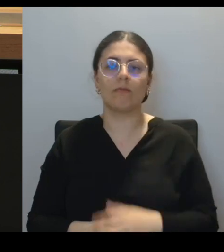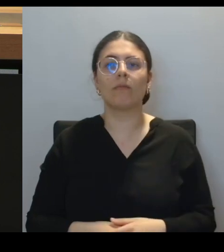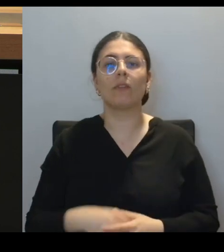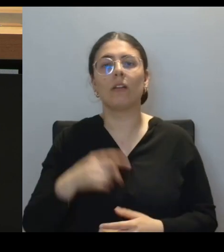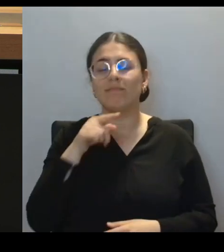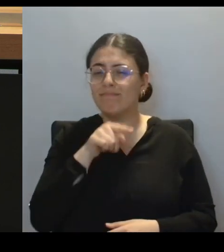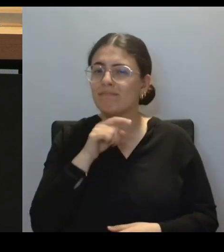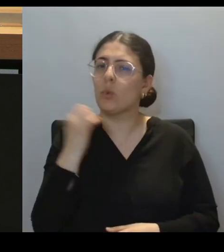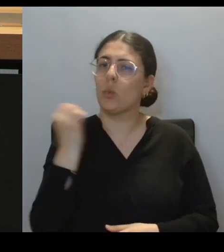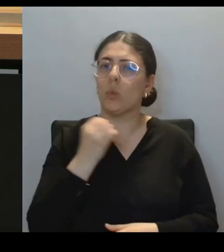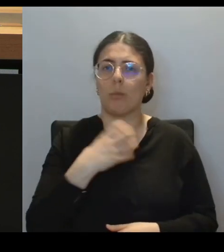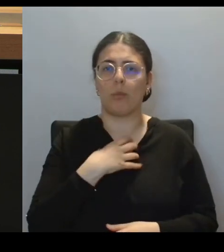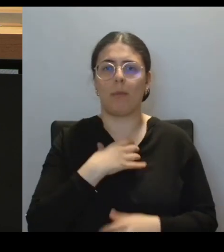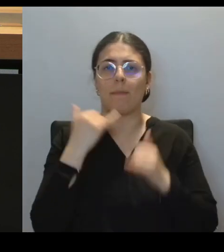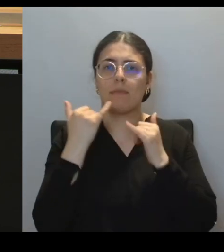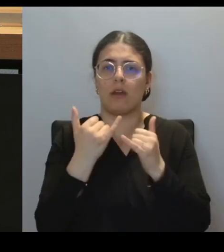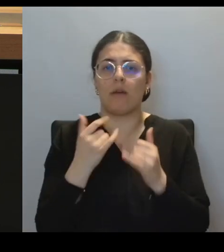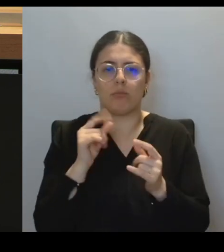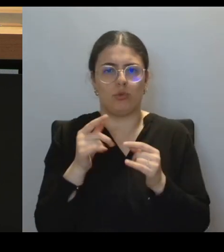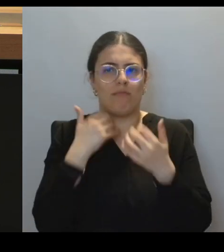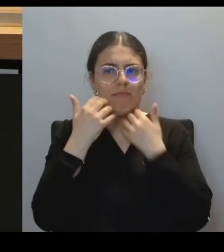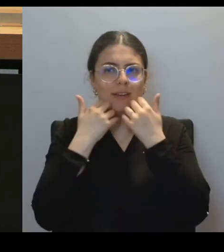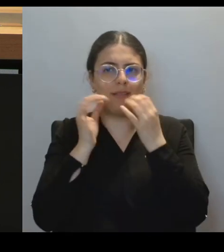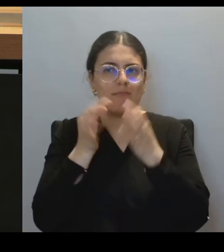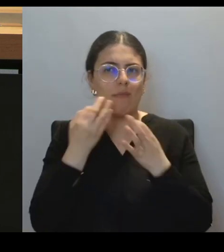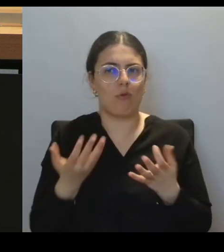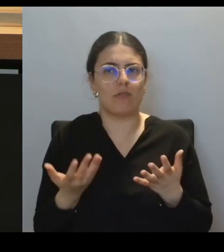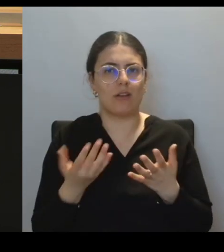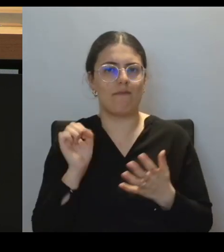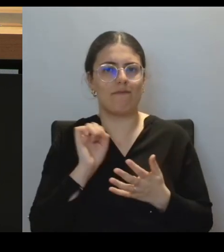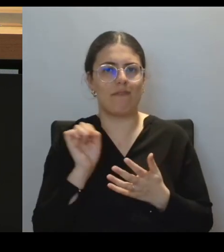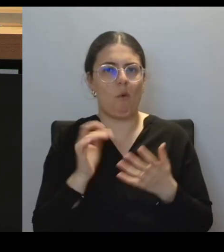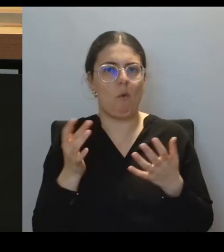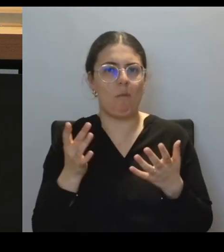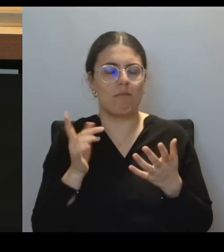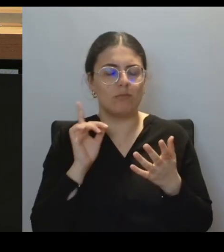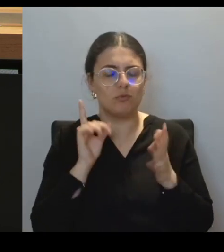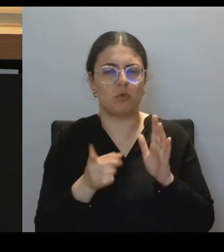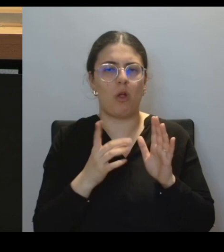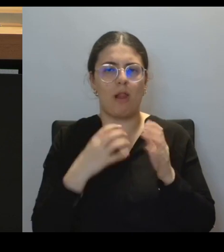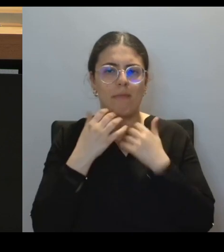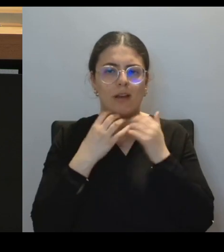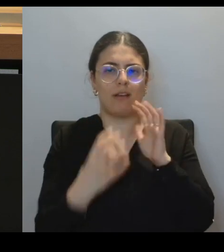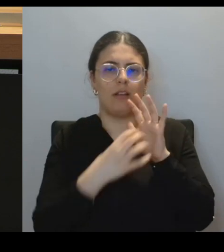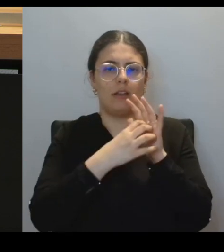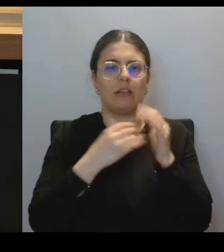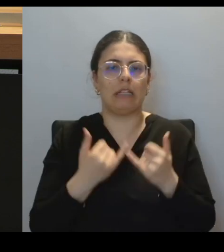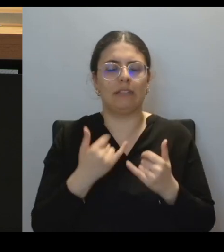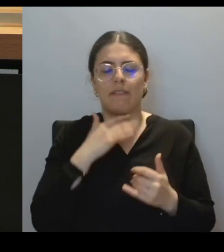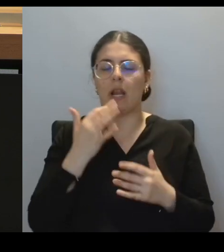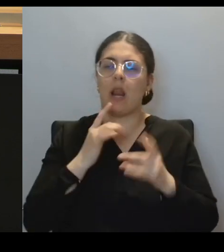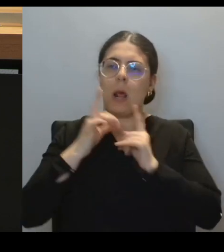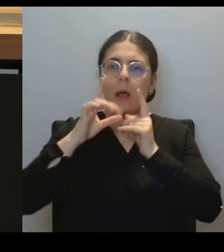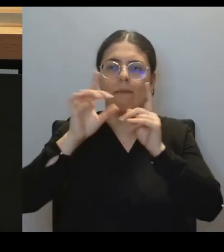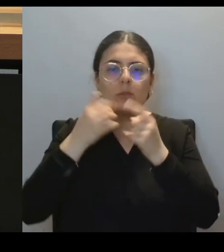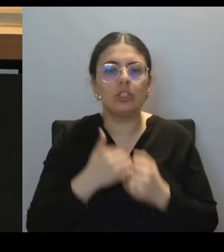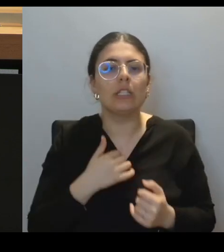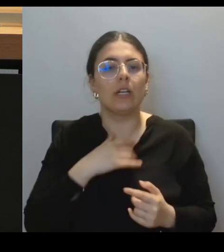Insofern will ich jetzt auch gar nicht zu polemisch werden. Ich finde es gut, dass das angestoßen wird, dass so ein Bericht gemacht wird, dass diese Branchen untersucht werden.